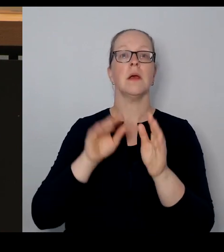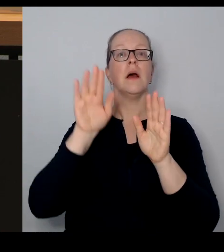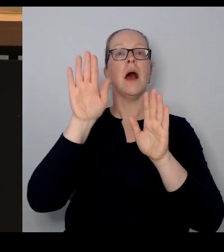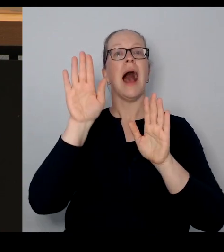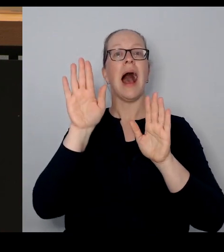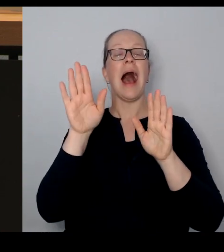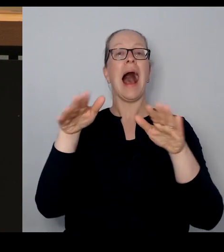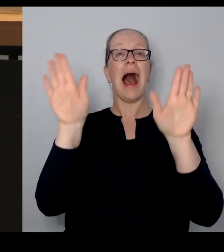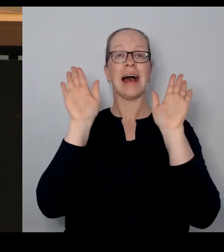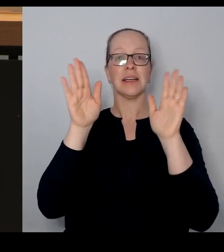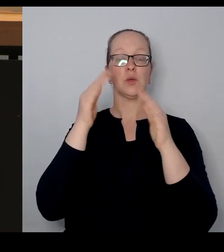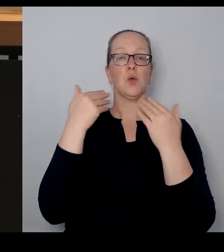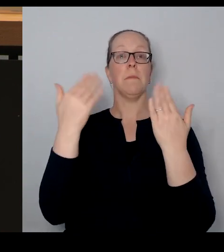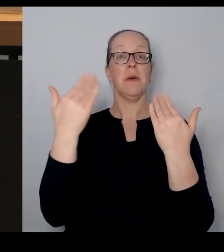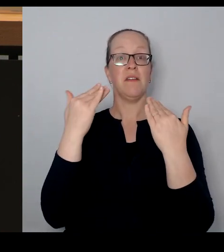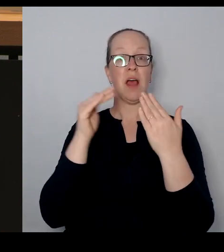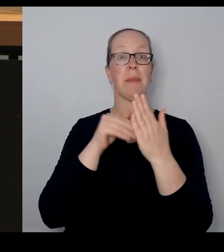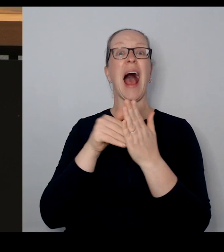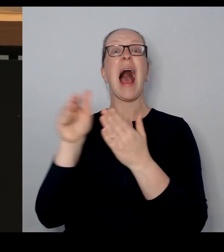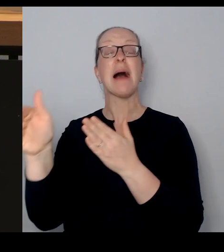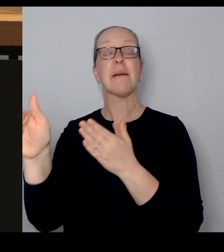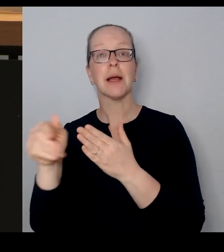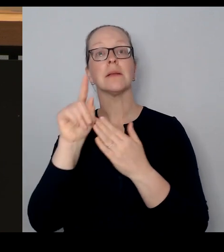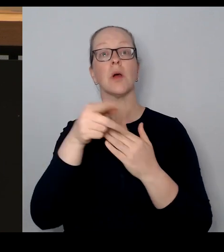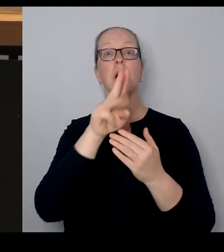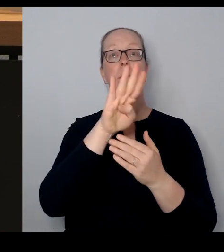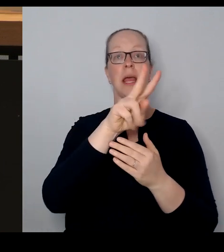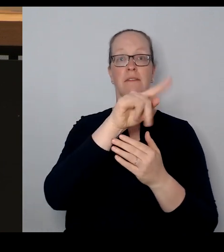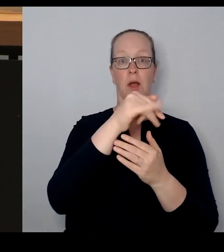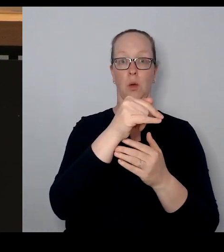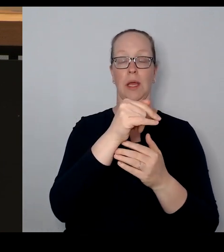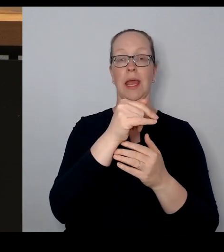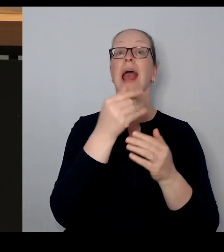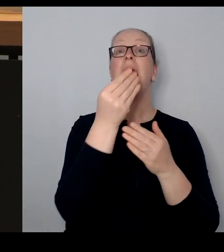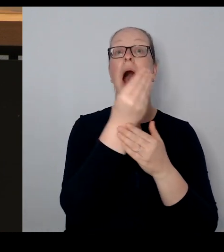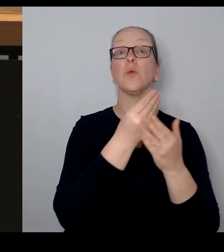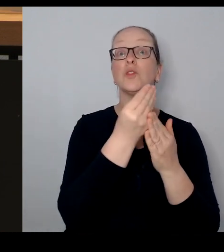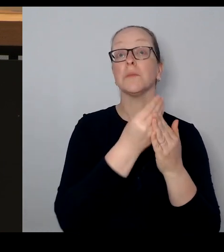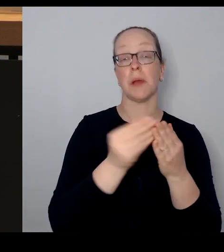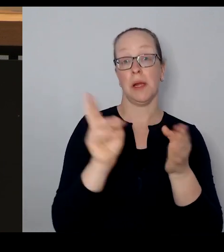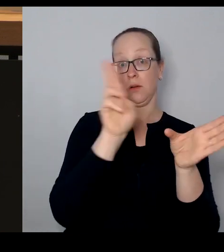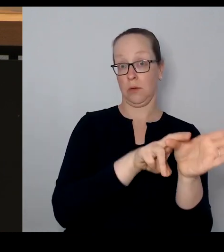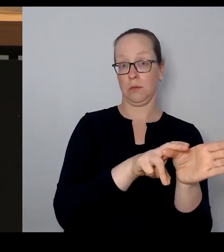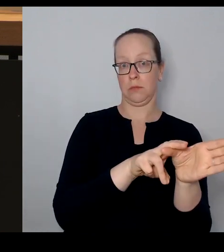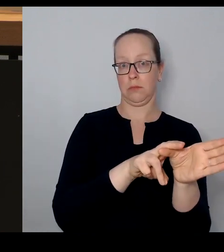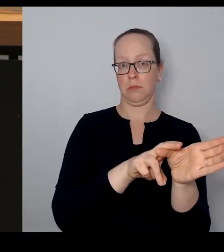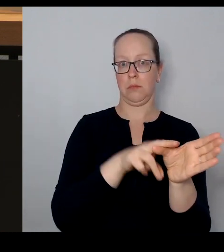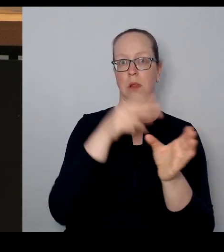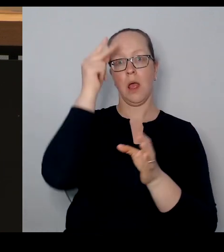Herr Graf, wenn Sie Geduldete meinen dann schreiben Sie bitte auch Geduldete auf und nicht Abgelehnte, die sich nicht auskennen.